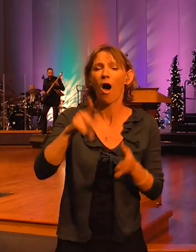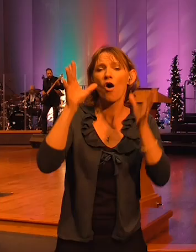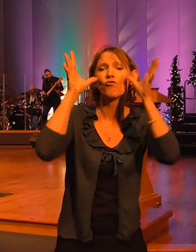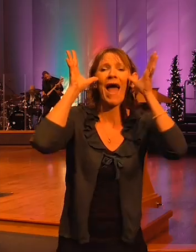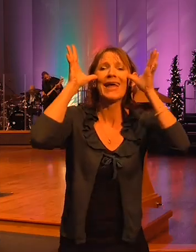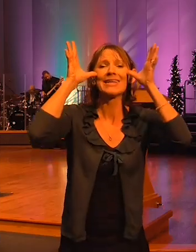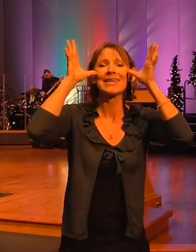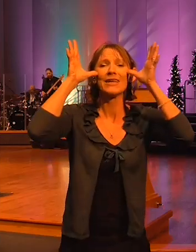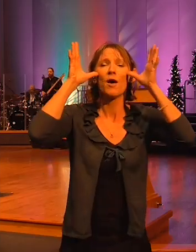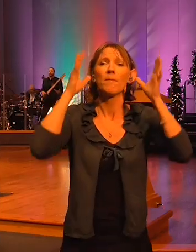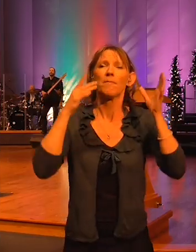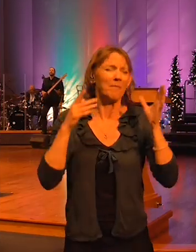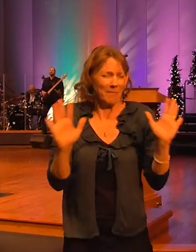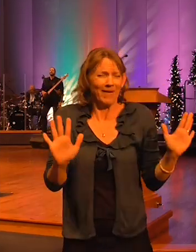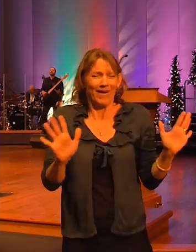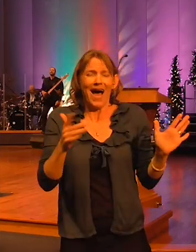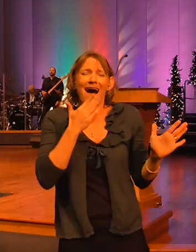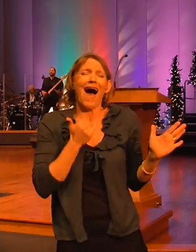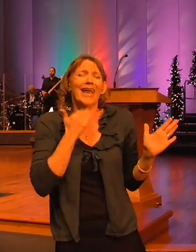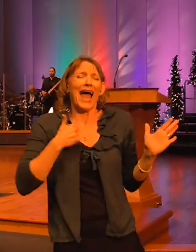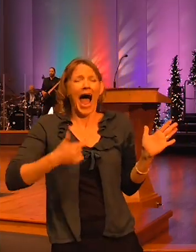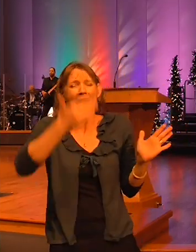ahora cariño Sé que tu amigo D es [Música] [Aplausos]